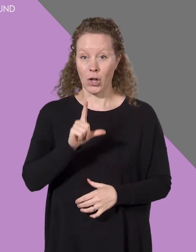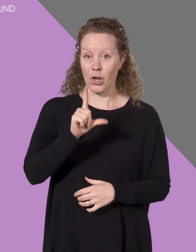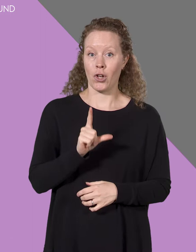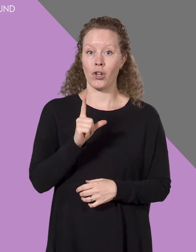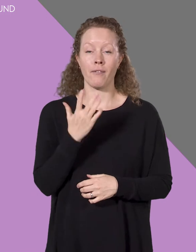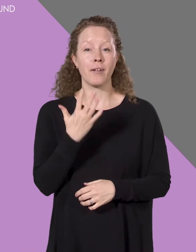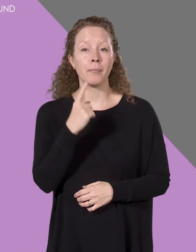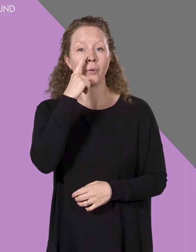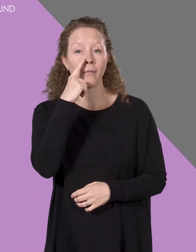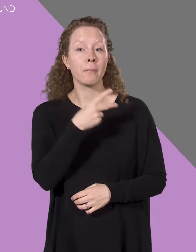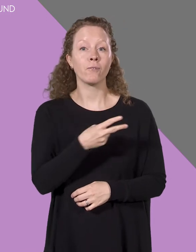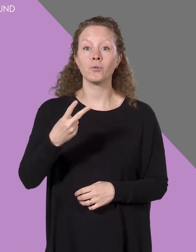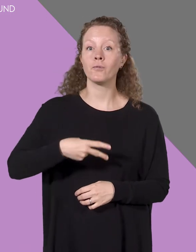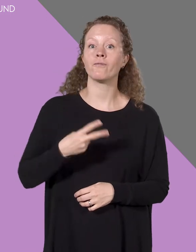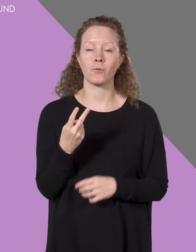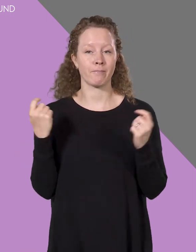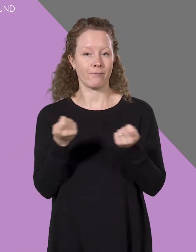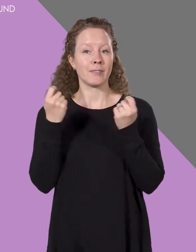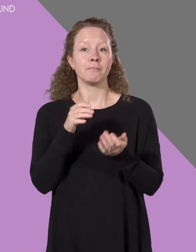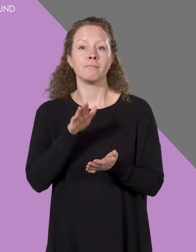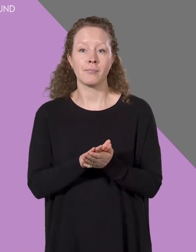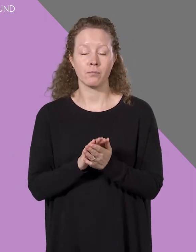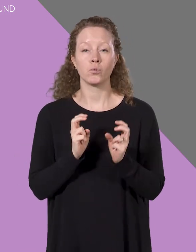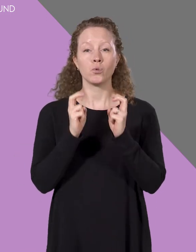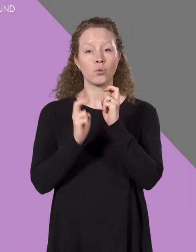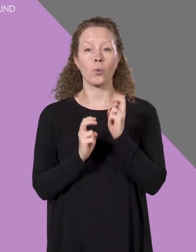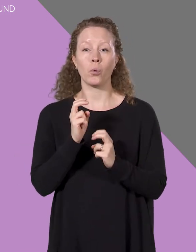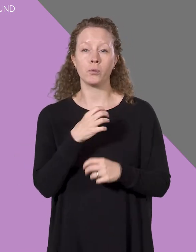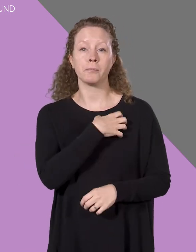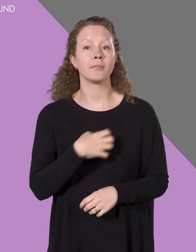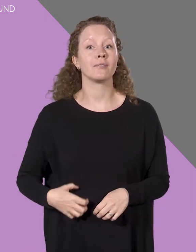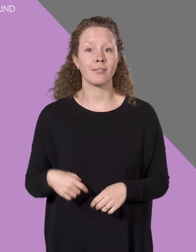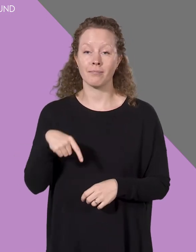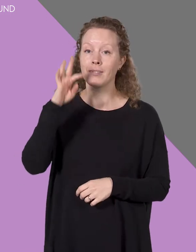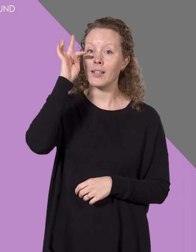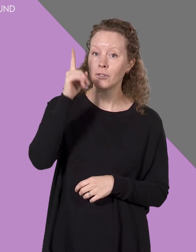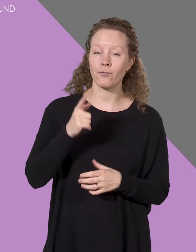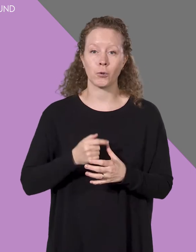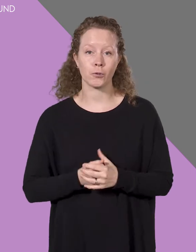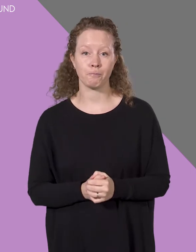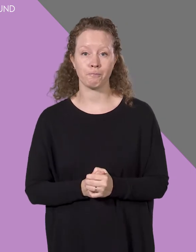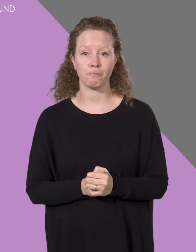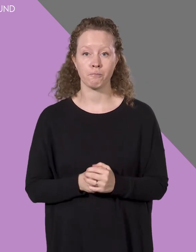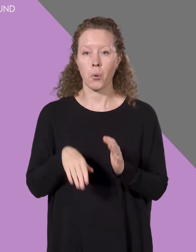Festligheterna lördagen den 5.11.2022 sker på Sokos Presidentti i Helsingfors -